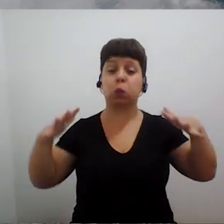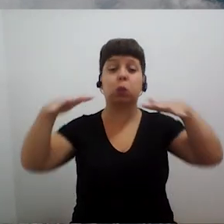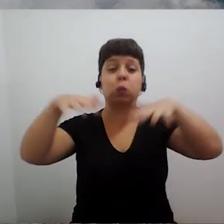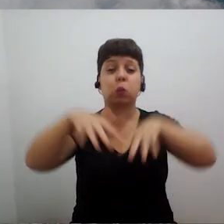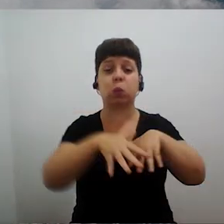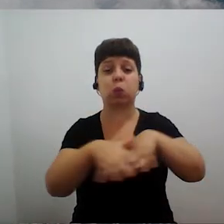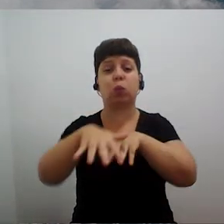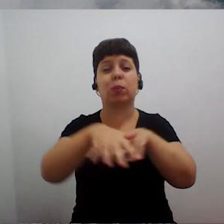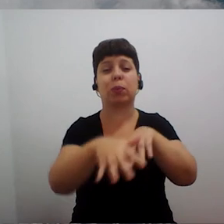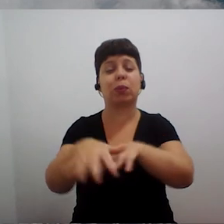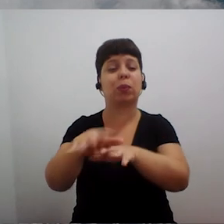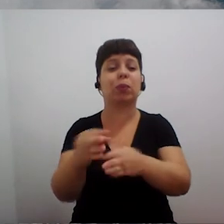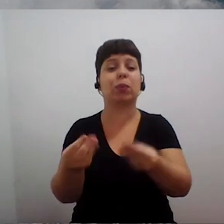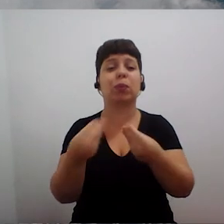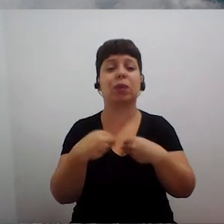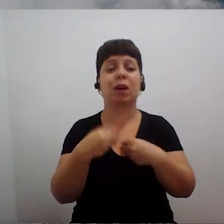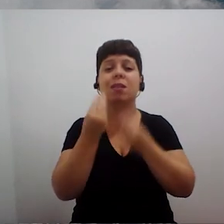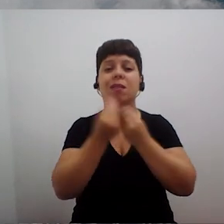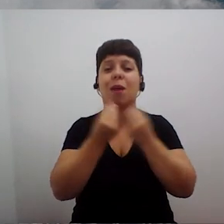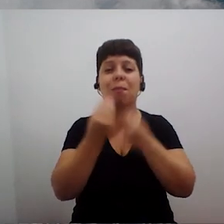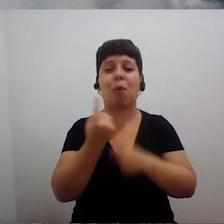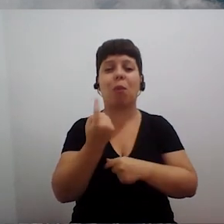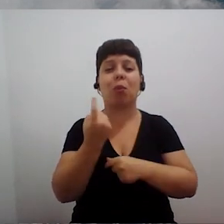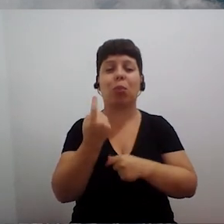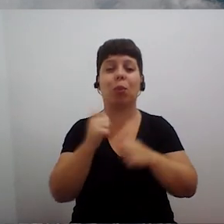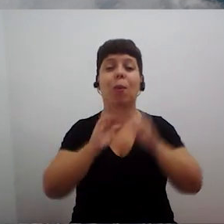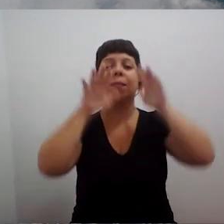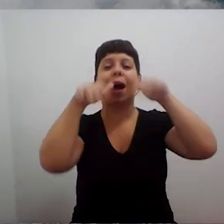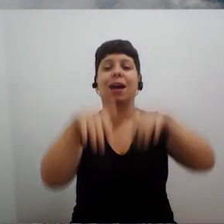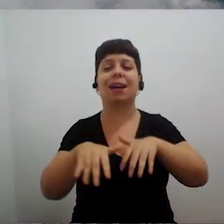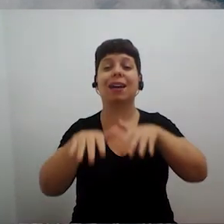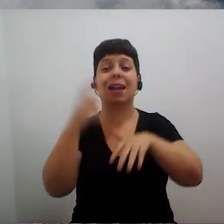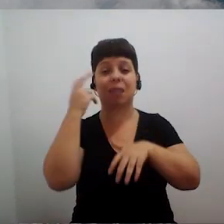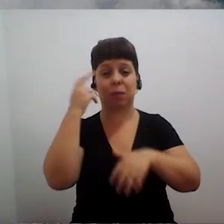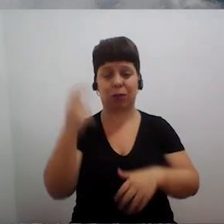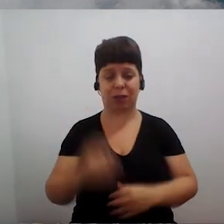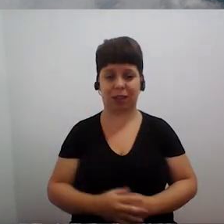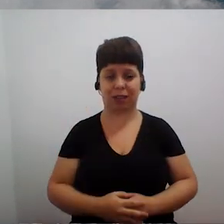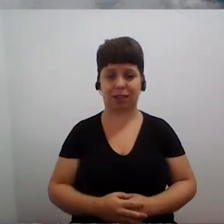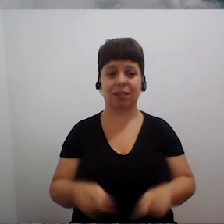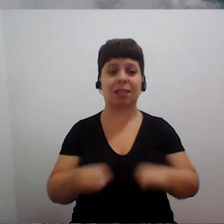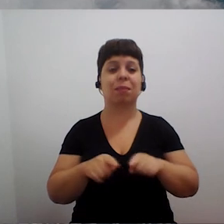que emanam no sabor uno da maré da sabedoria. E eu gostaria de compartilhar as palavras da